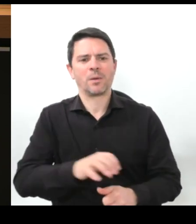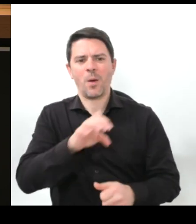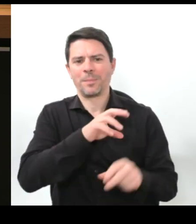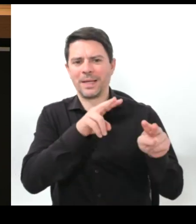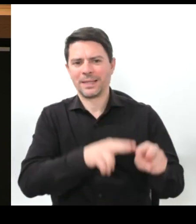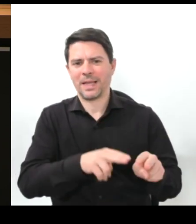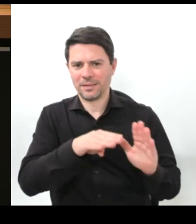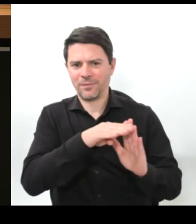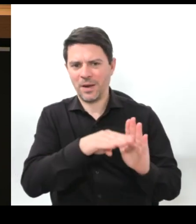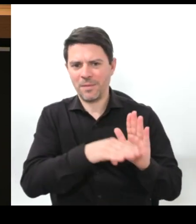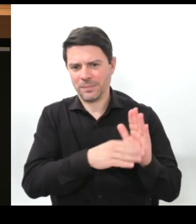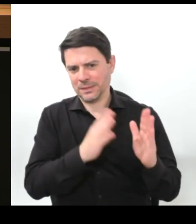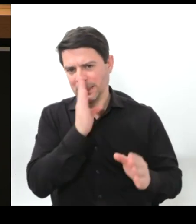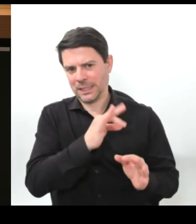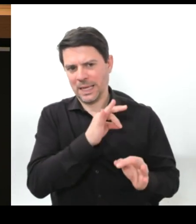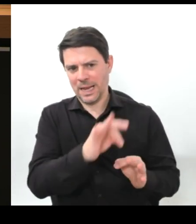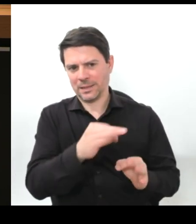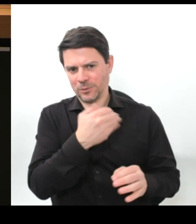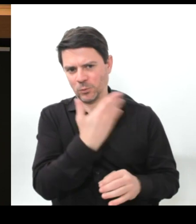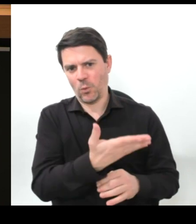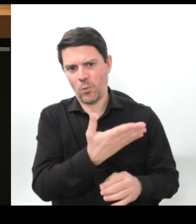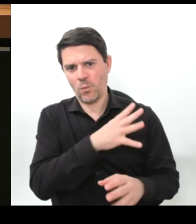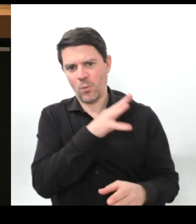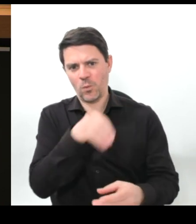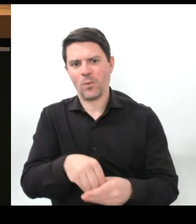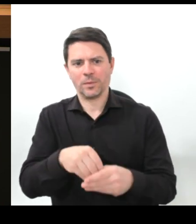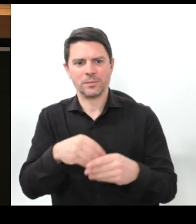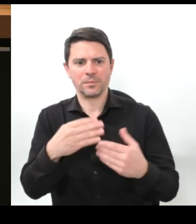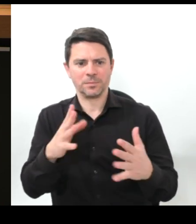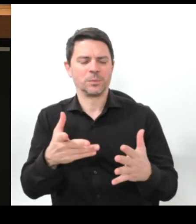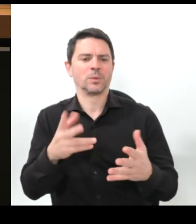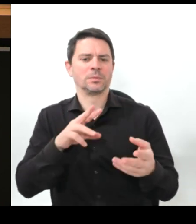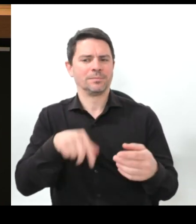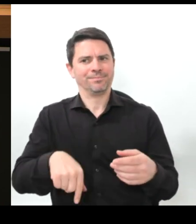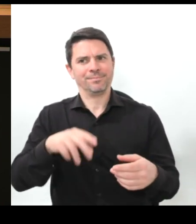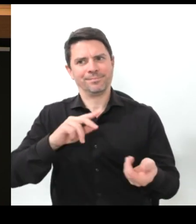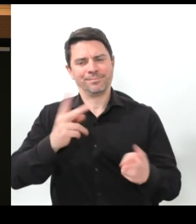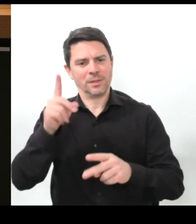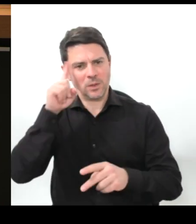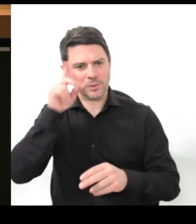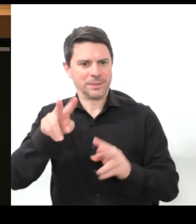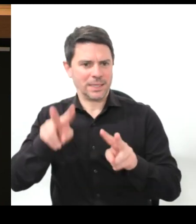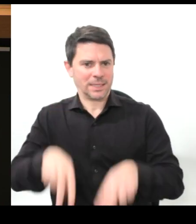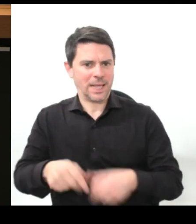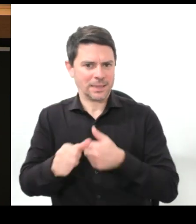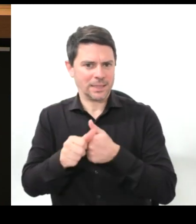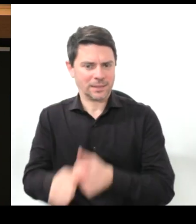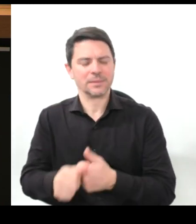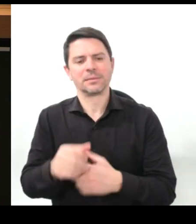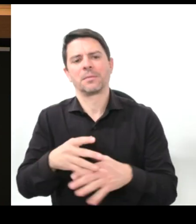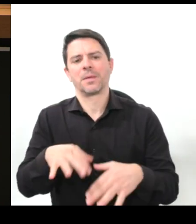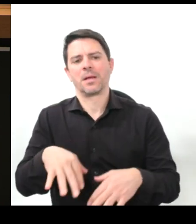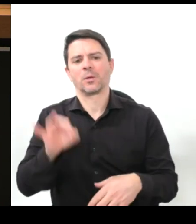würde ihnen da sicher weiterhelfen. Gemäß Absatz 4 geht im vereinfachten Verfahren die Genehmigung Gesetz